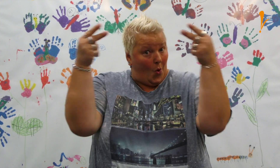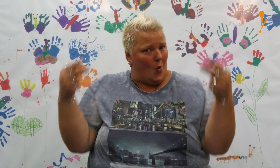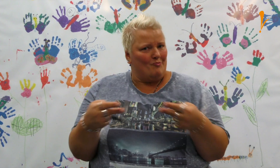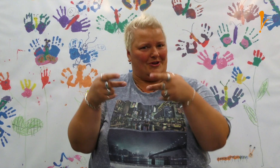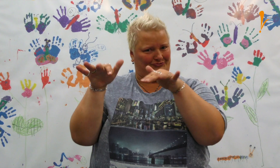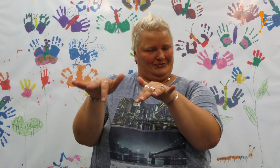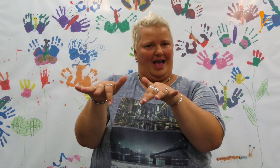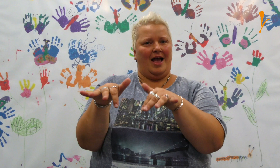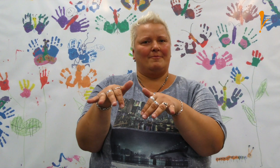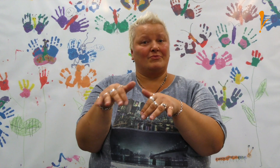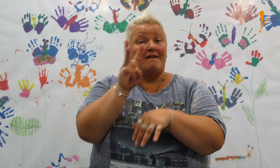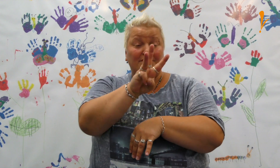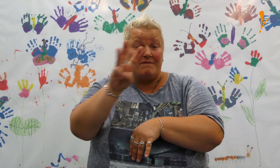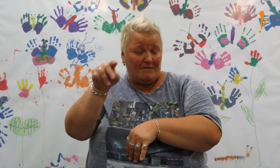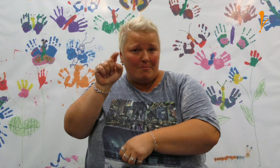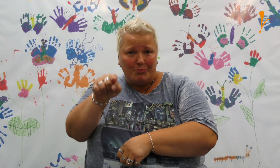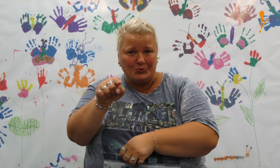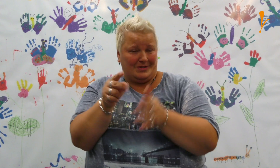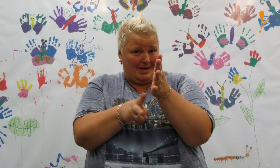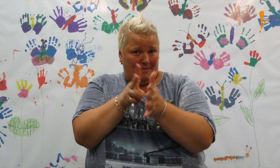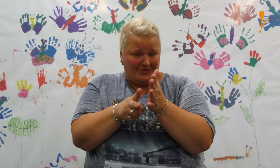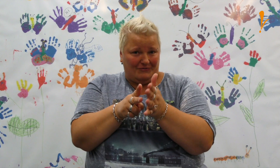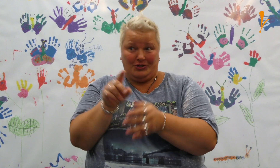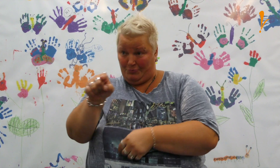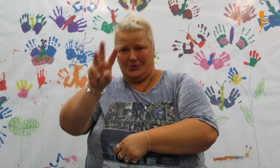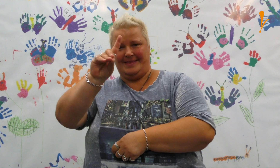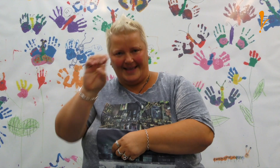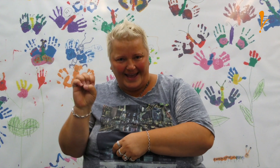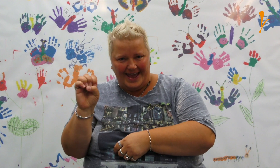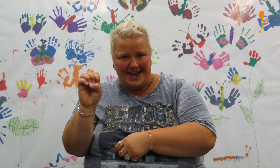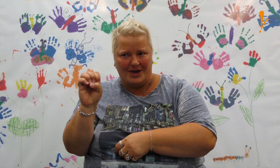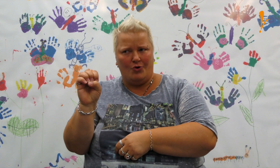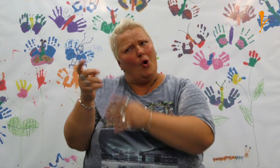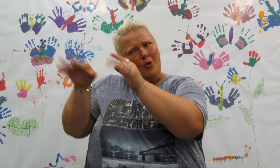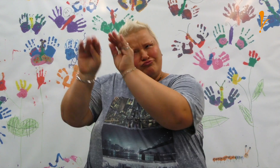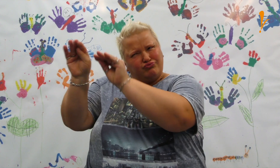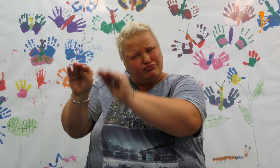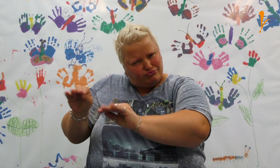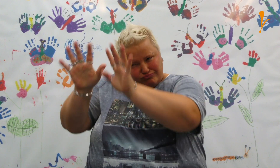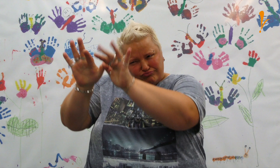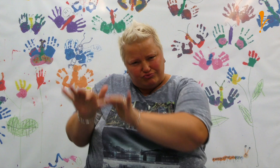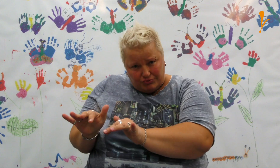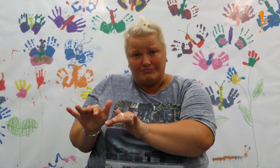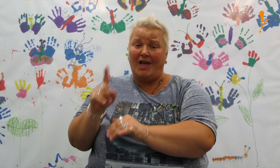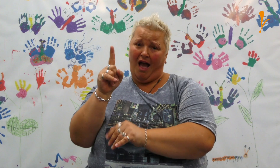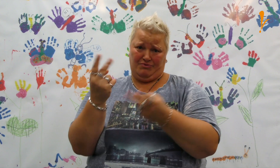Auf der Homepage www.gebaerdenverstehen.de das Formular ausfüllen und abschicken.